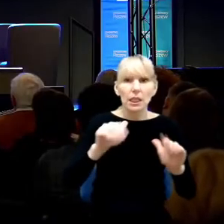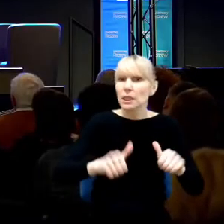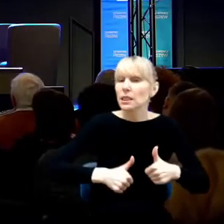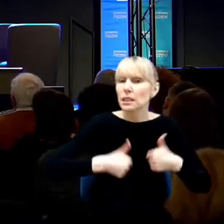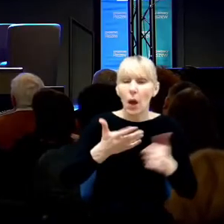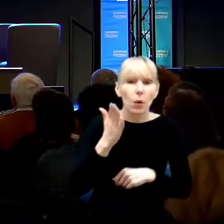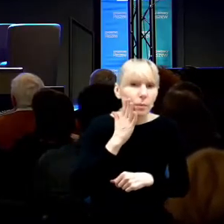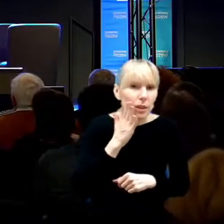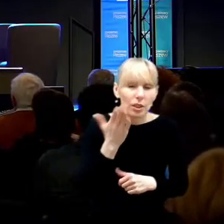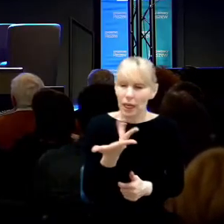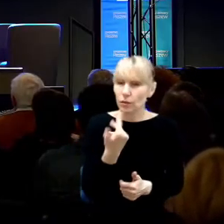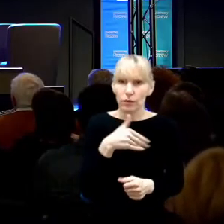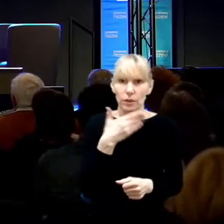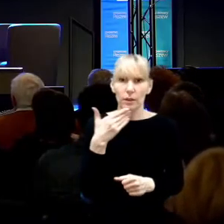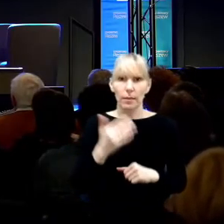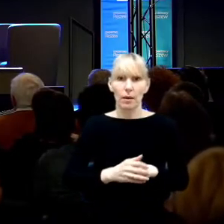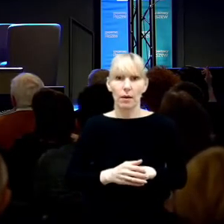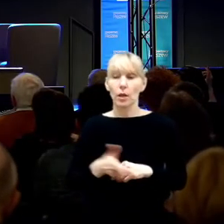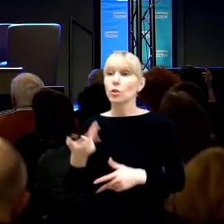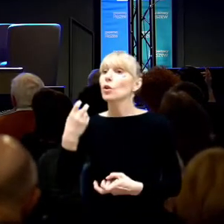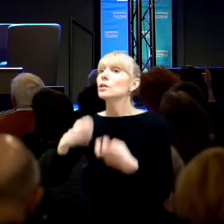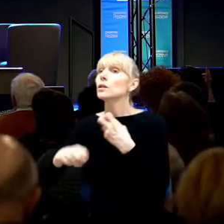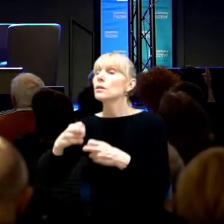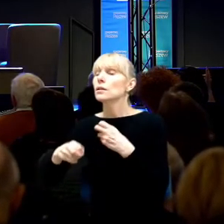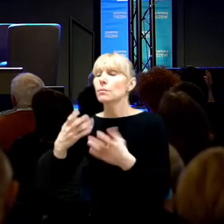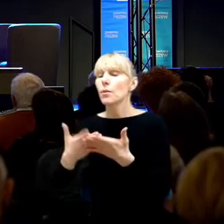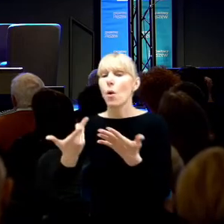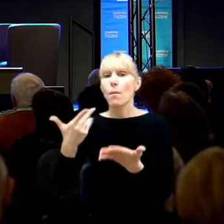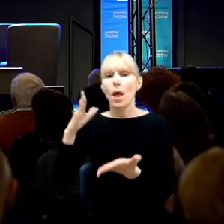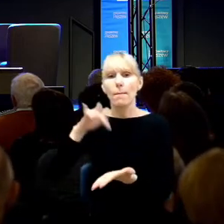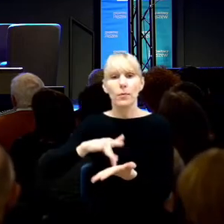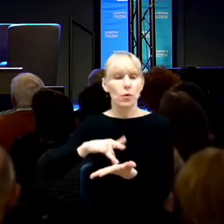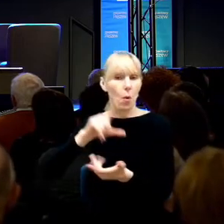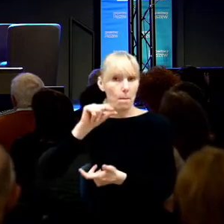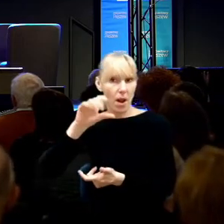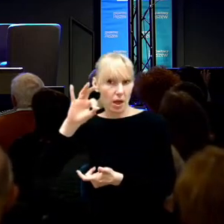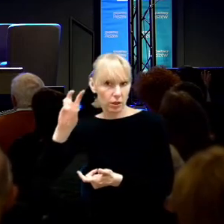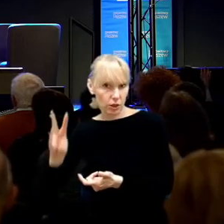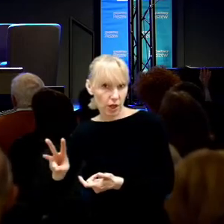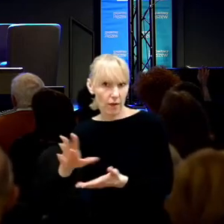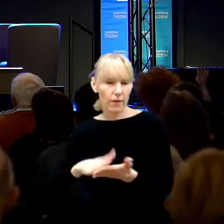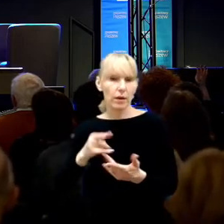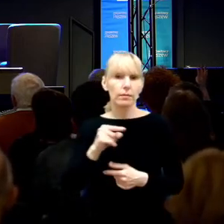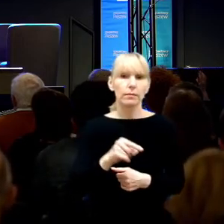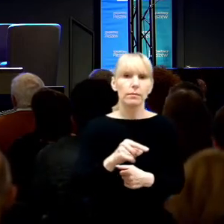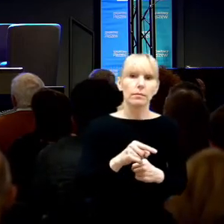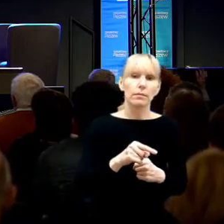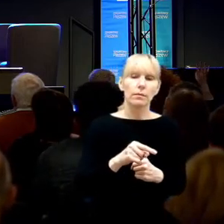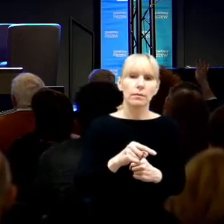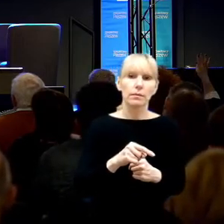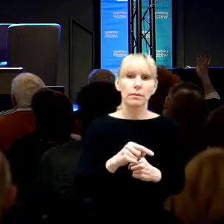problem Pleszewa, to nie jest problem miast poza metropolią, które nie są z… Pleszew jest turystyczny, ma duży potencjał, ale jednak nie jest Zakopanym.